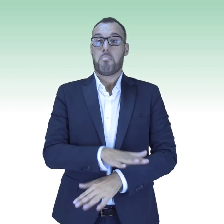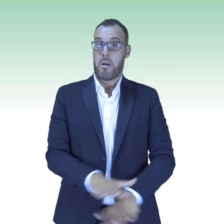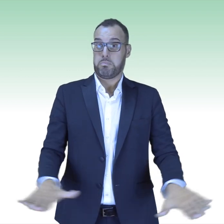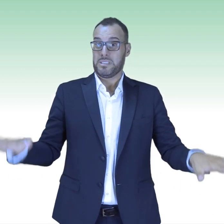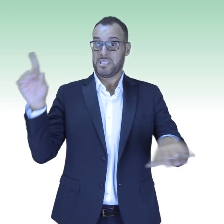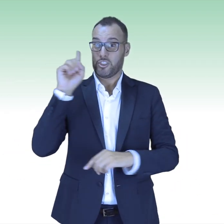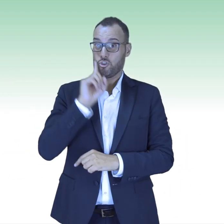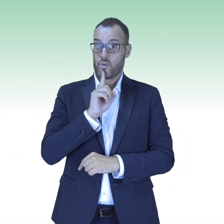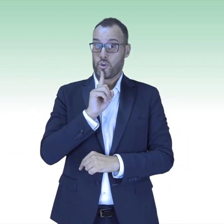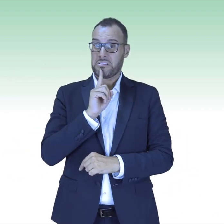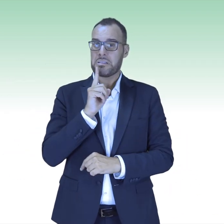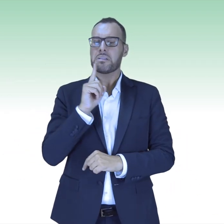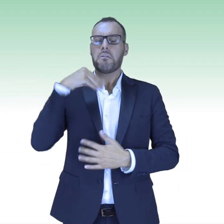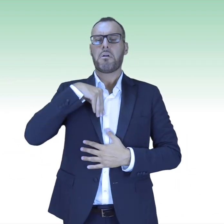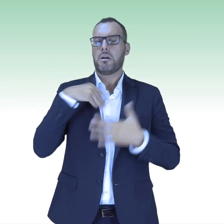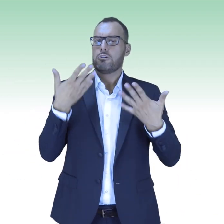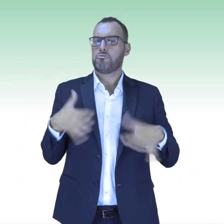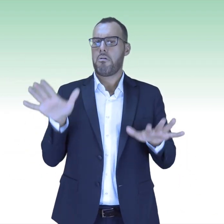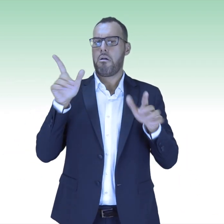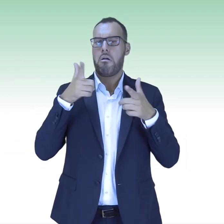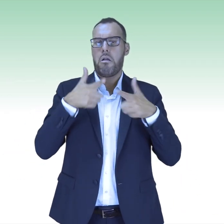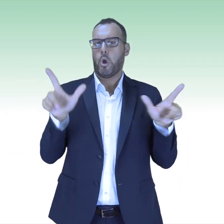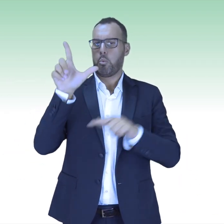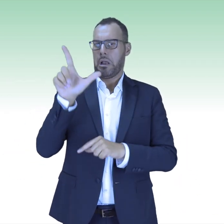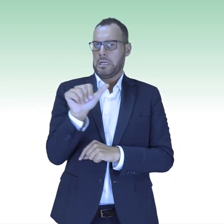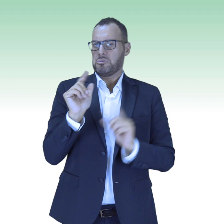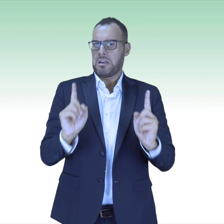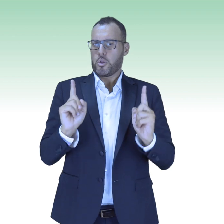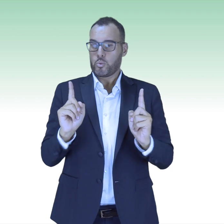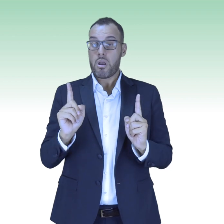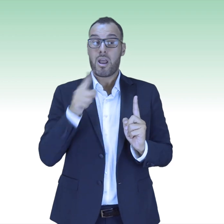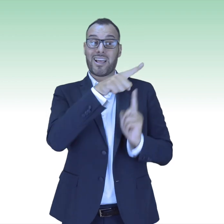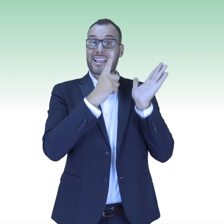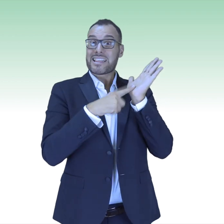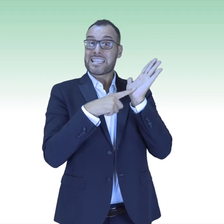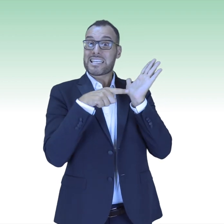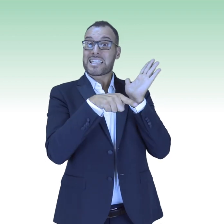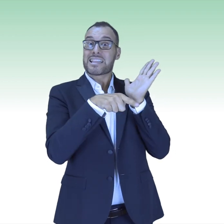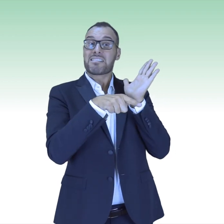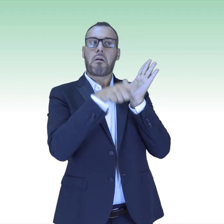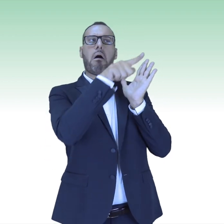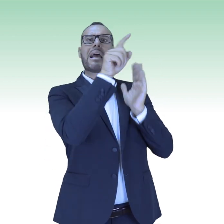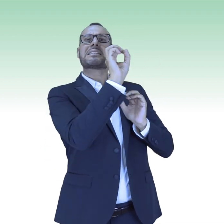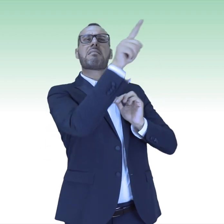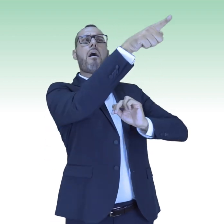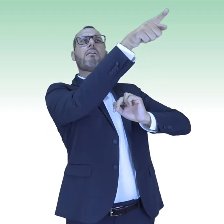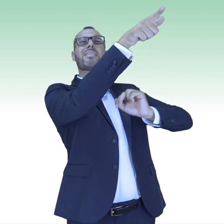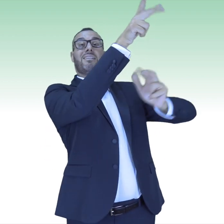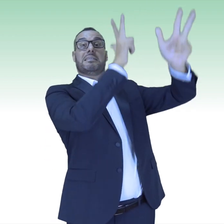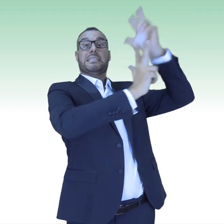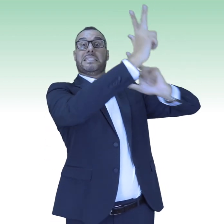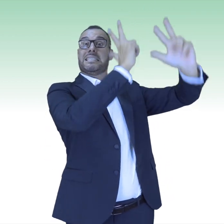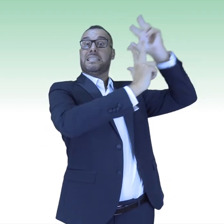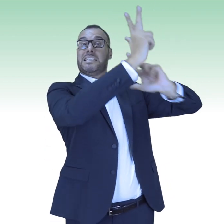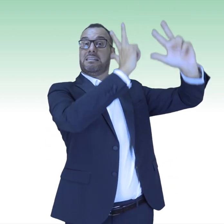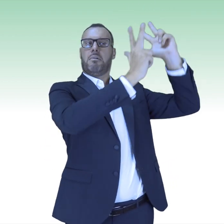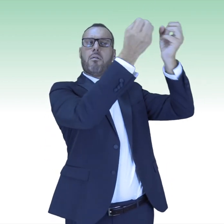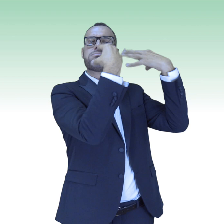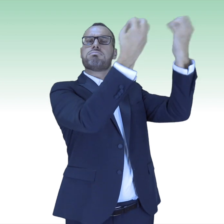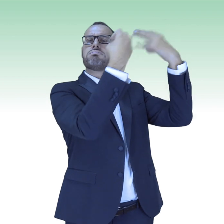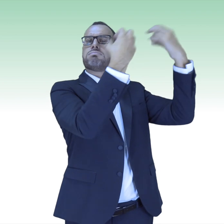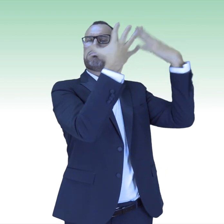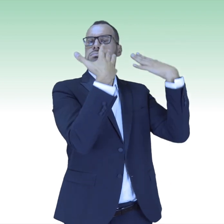I bambini sordi hanno il diritto di ricevere un'istruzione nella loro lingua naturale.